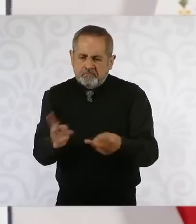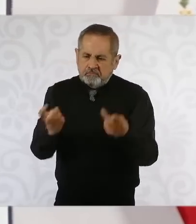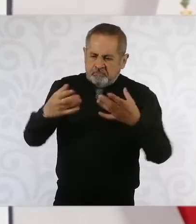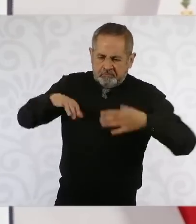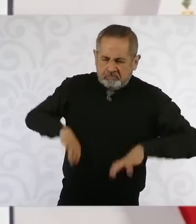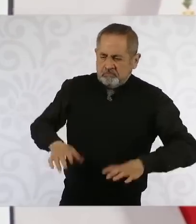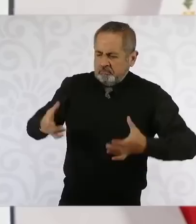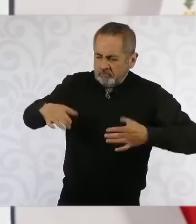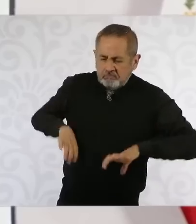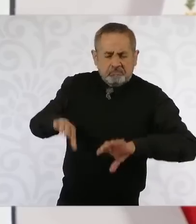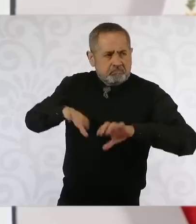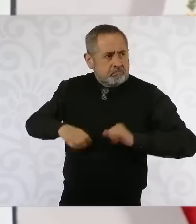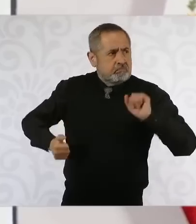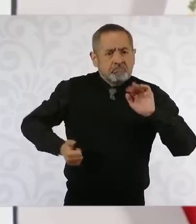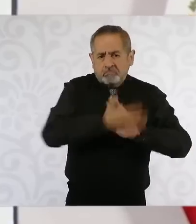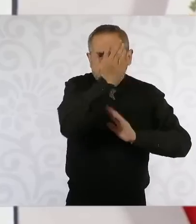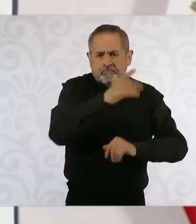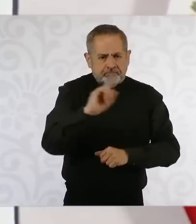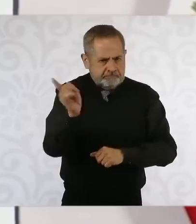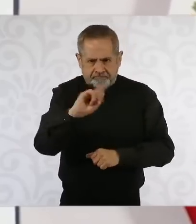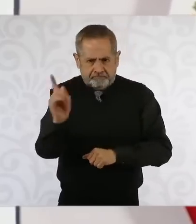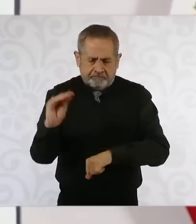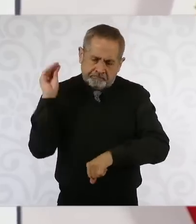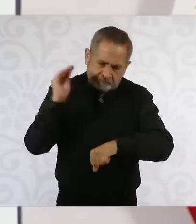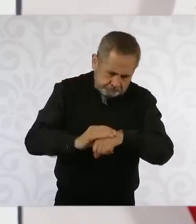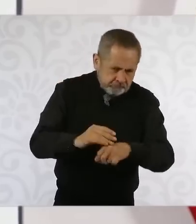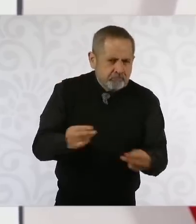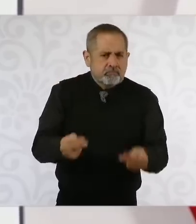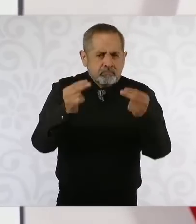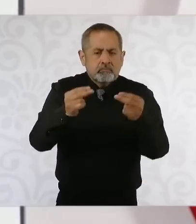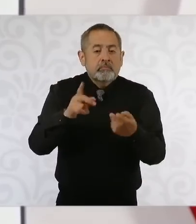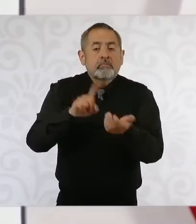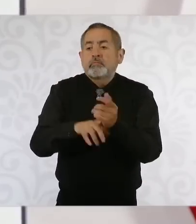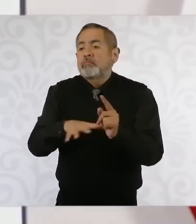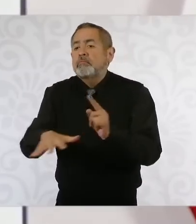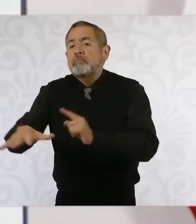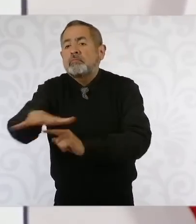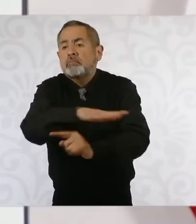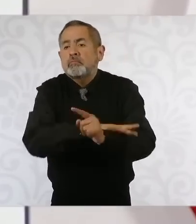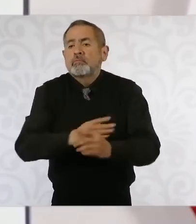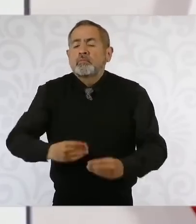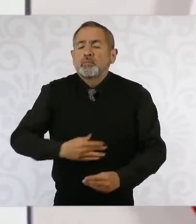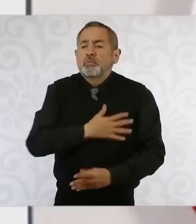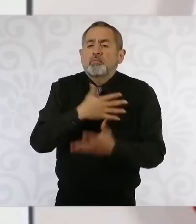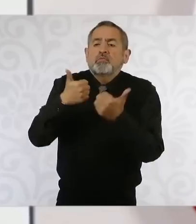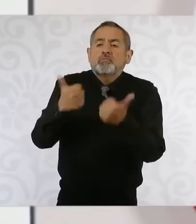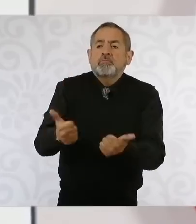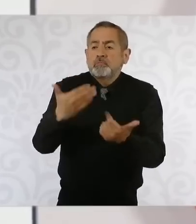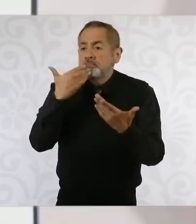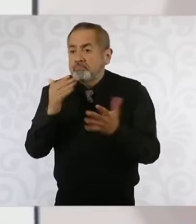nacional sino lo que queremos es el bienestar del pueblo de México y ese entre todas y todos